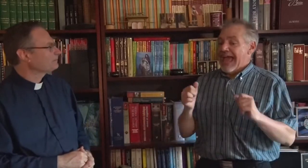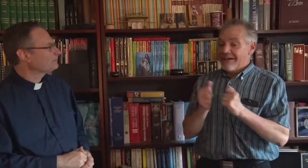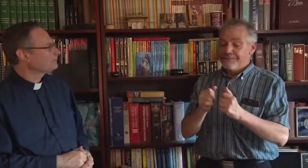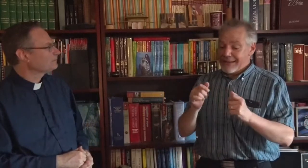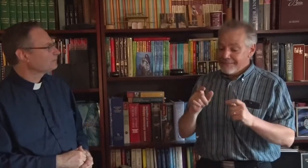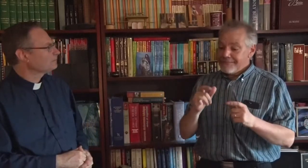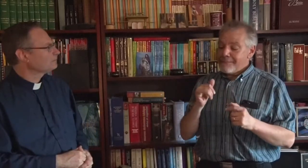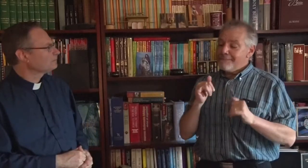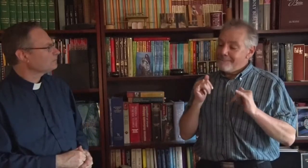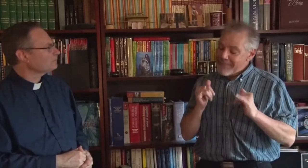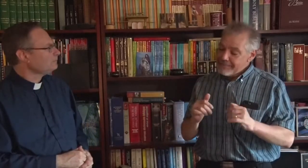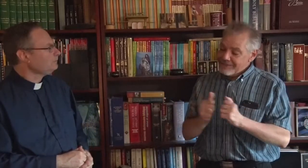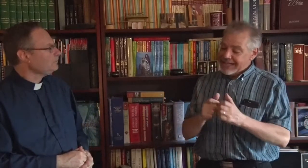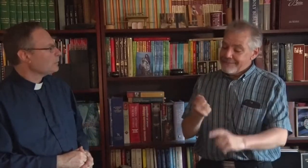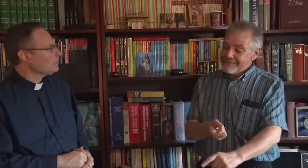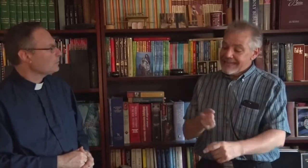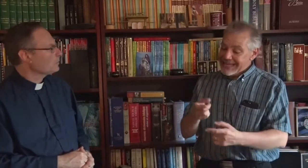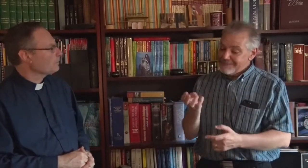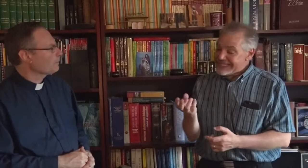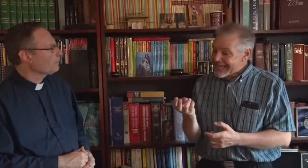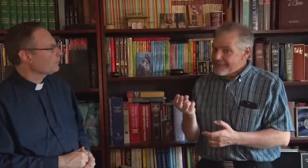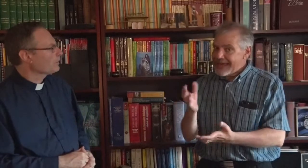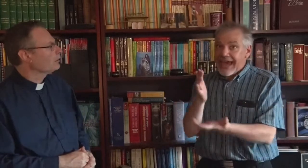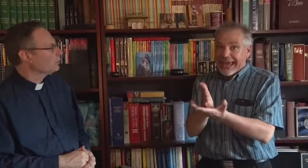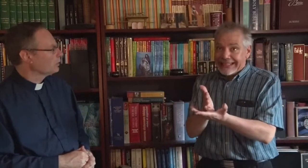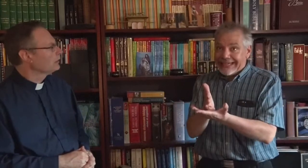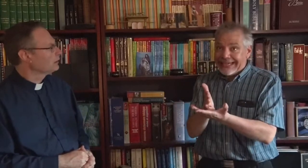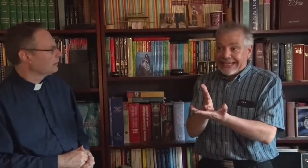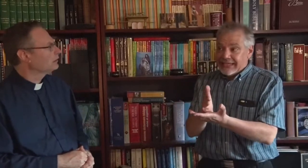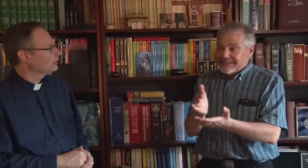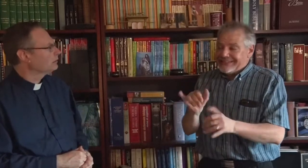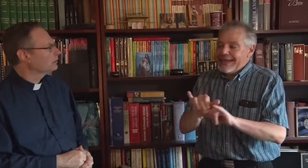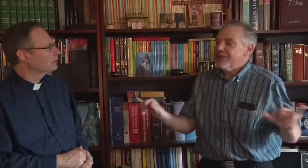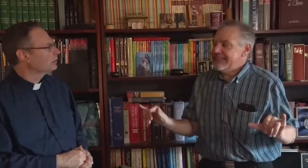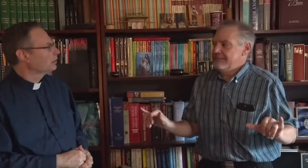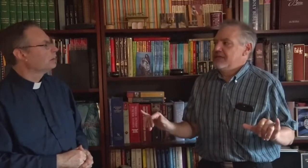Même avec les médicaments arrêtés… C’est impossible!